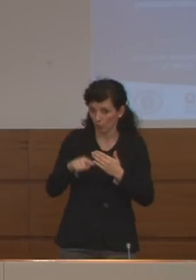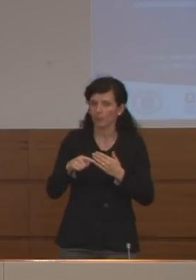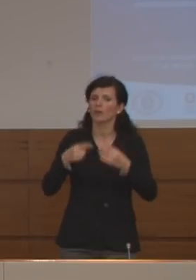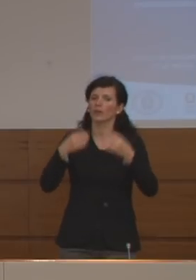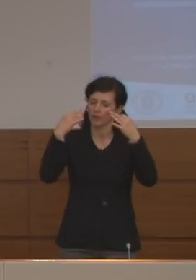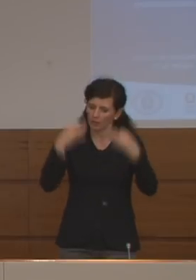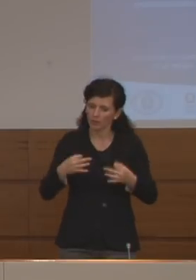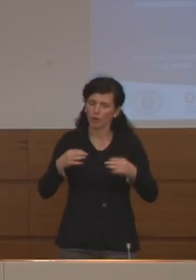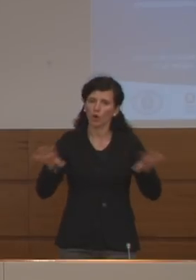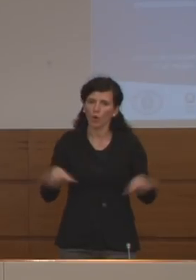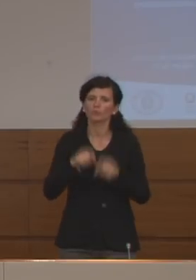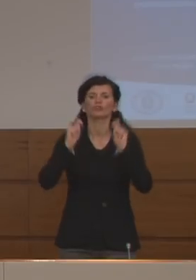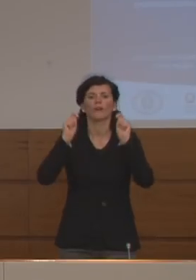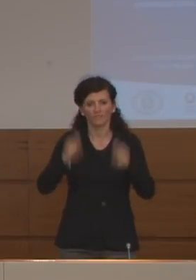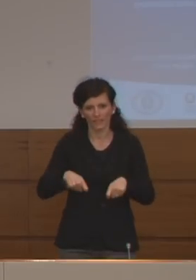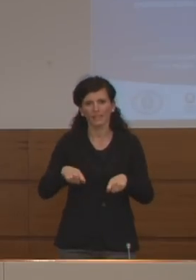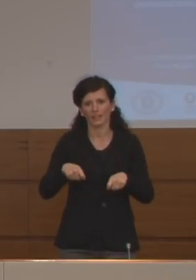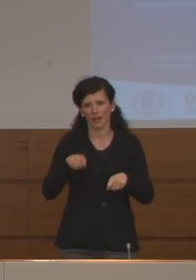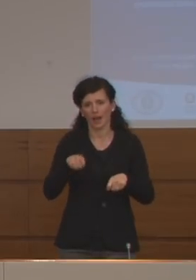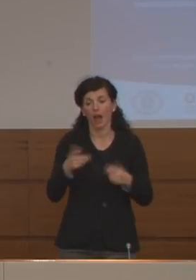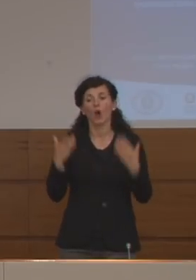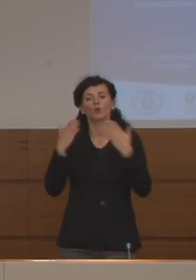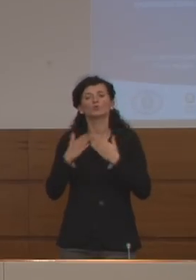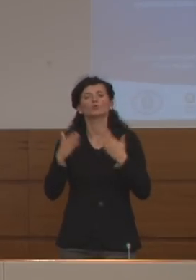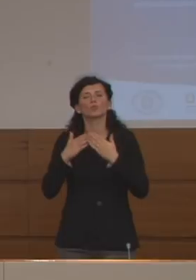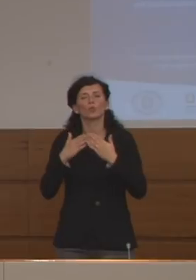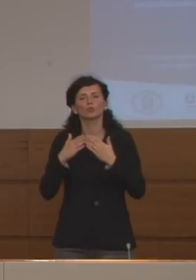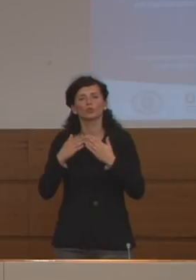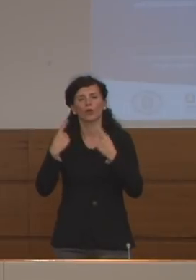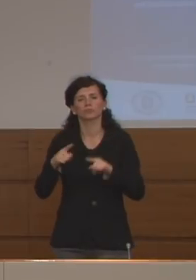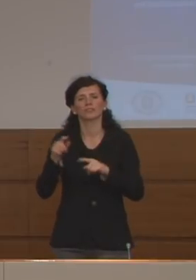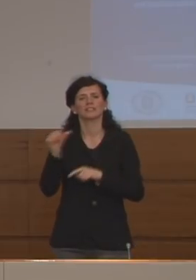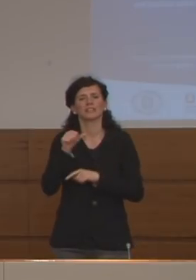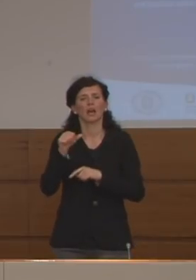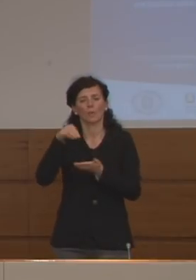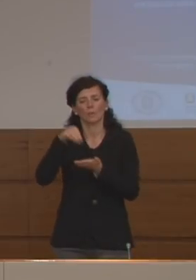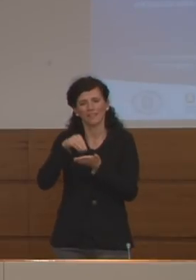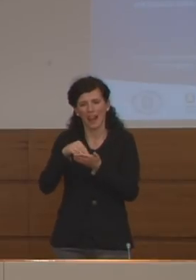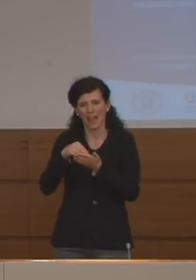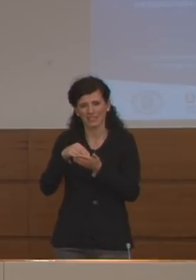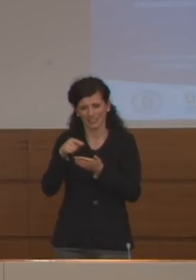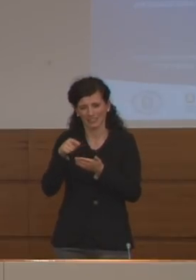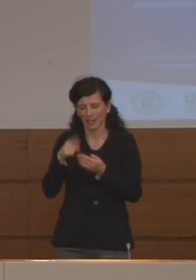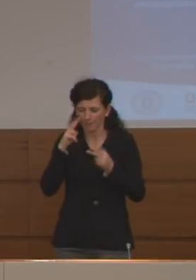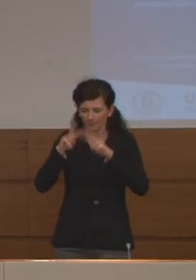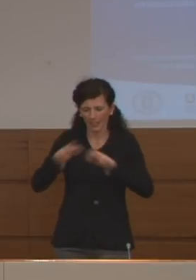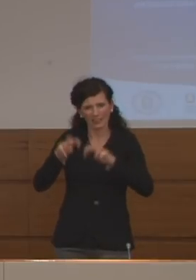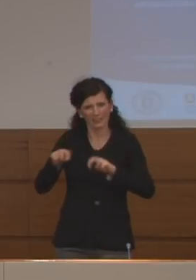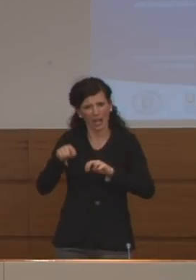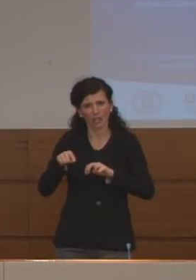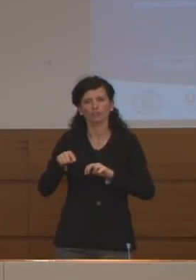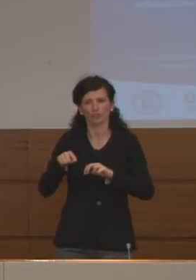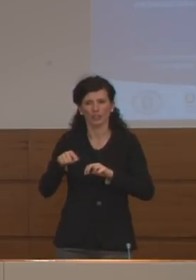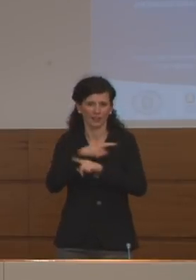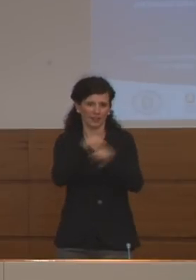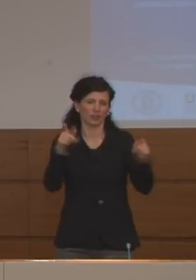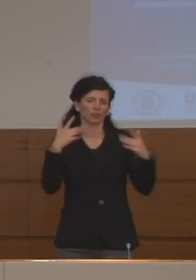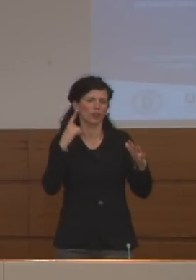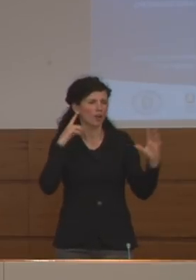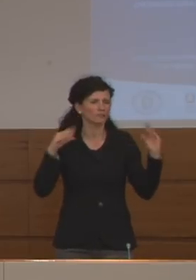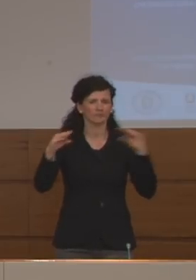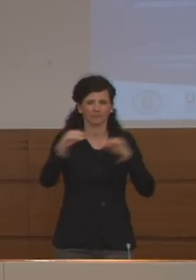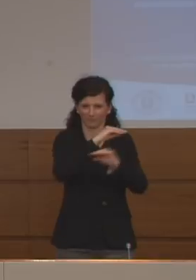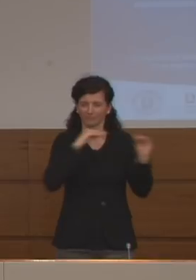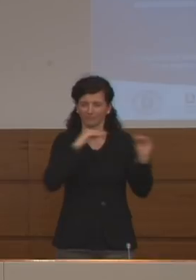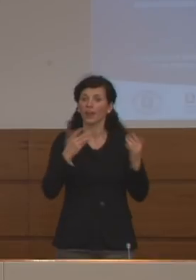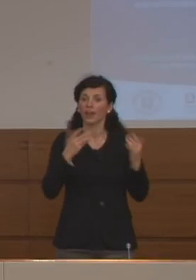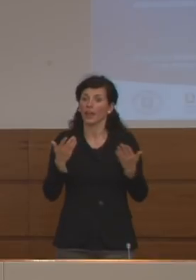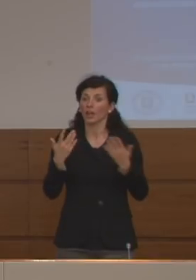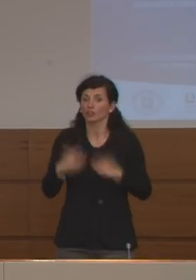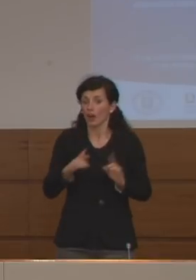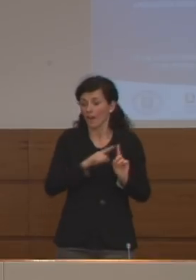avete tanto sentito parlare e su cui vi è largo consenso anche oggi.